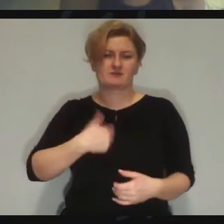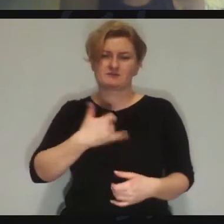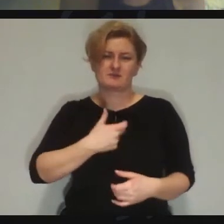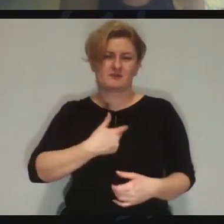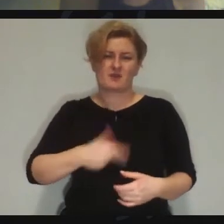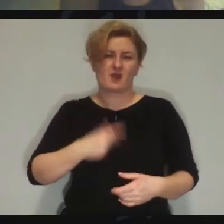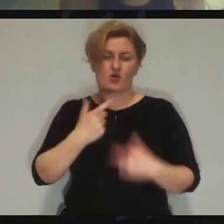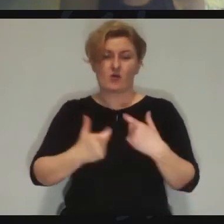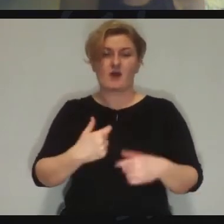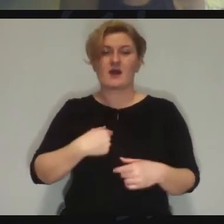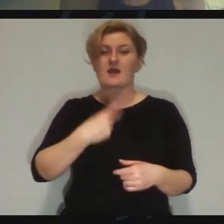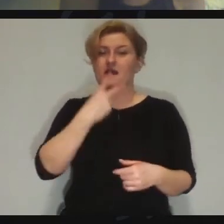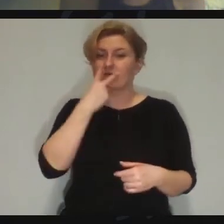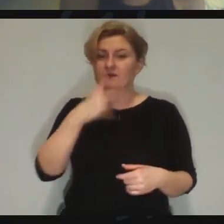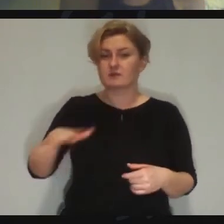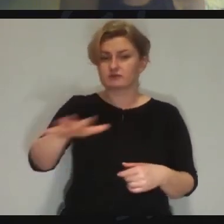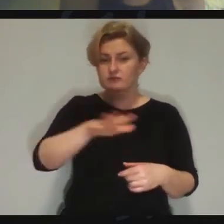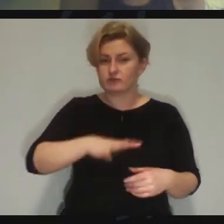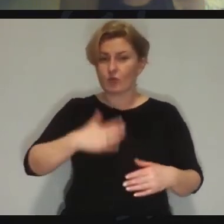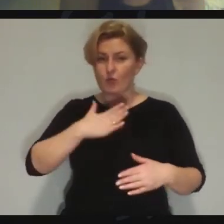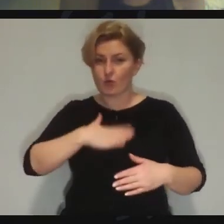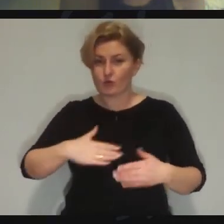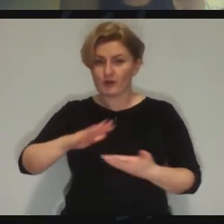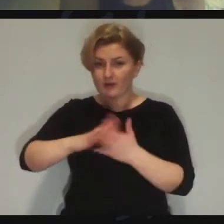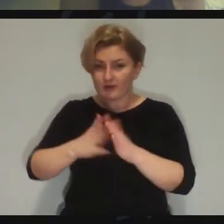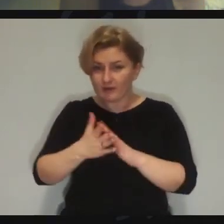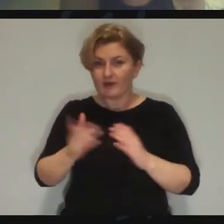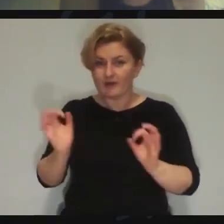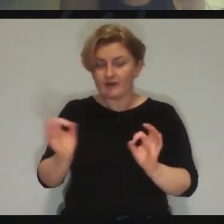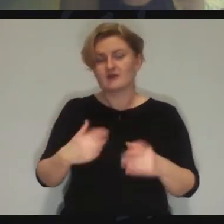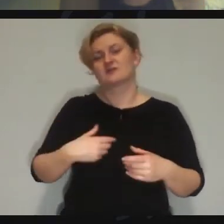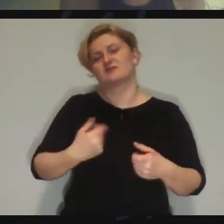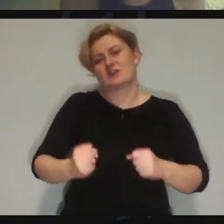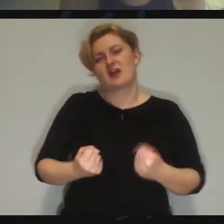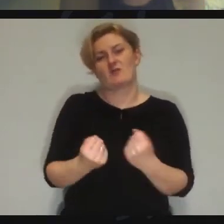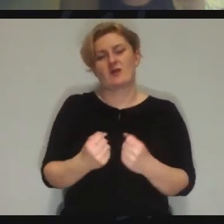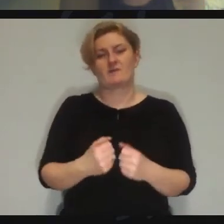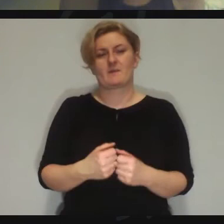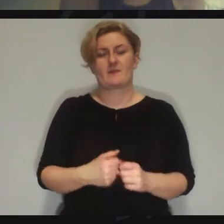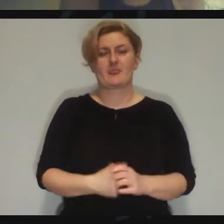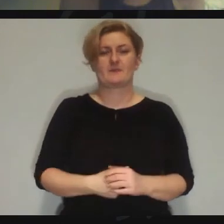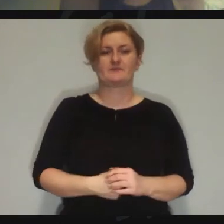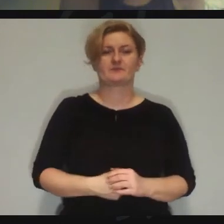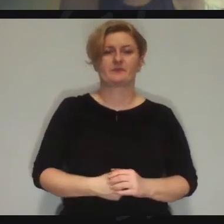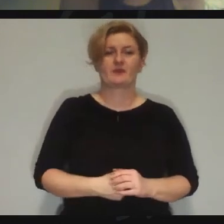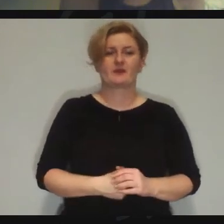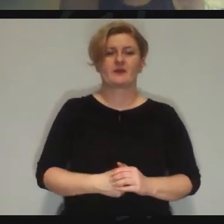Gdy jest na to przestrzeń, to jak najbardziej, chętnie to robię. Z Cyrkplozją jest inaczej.